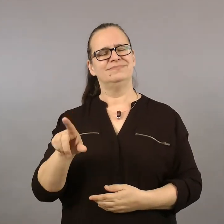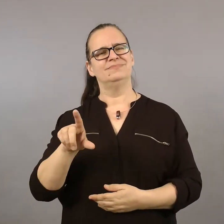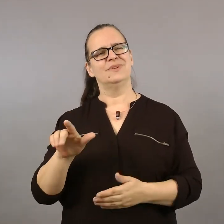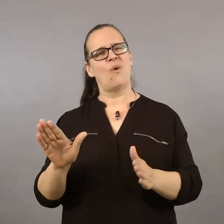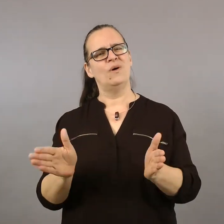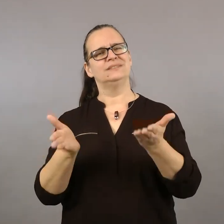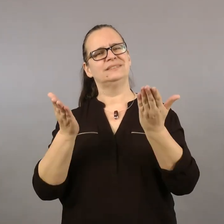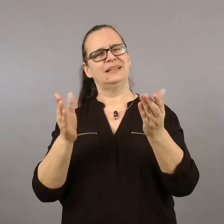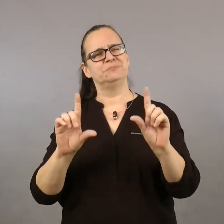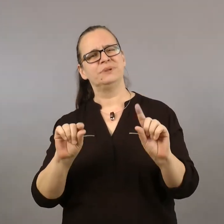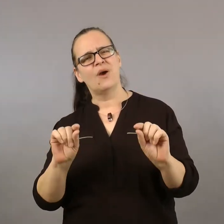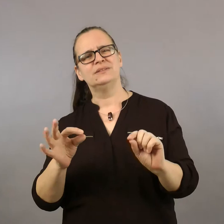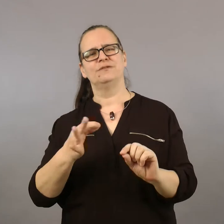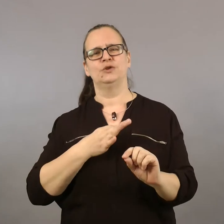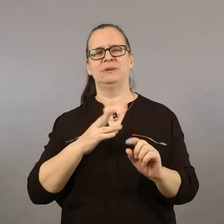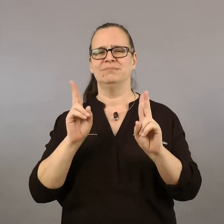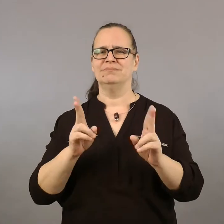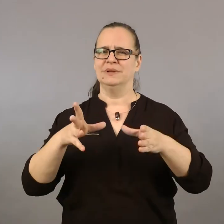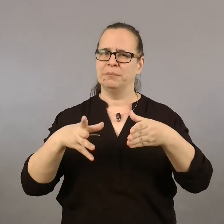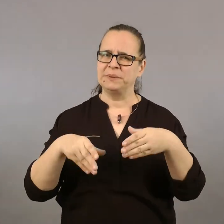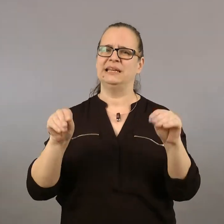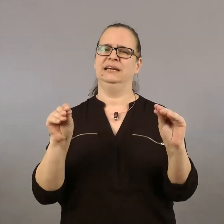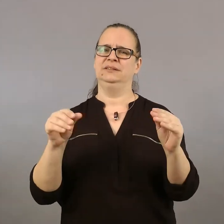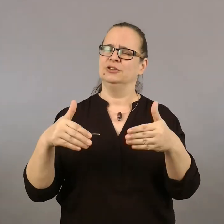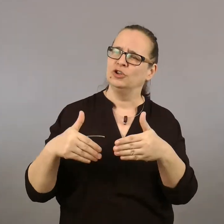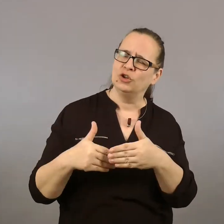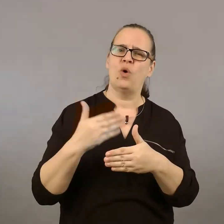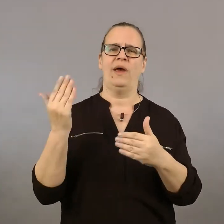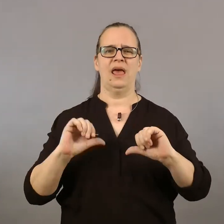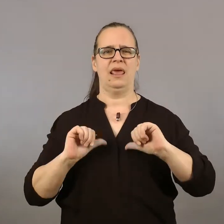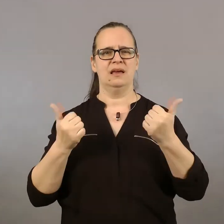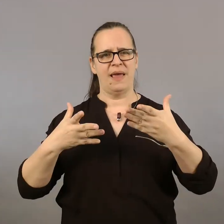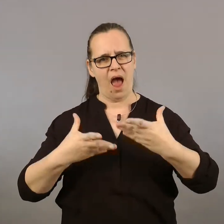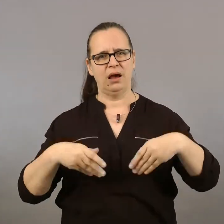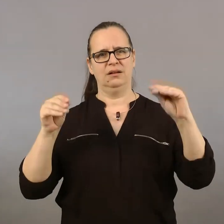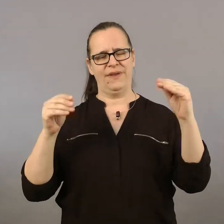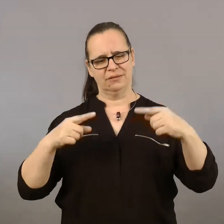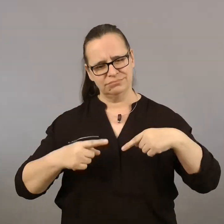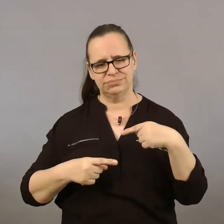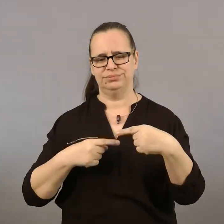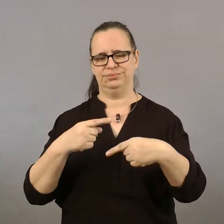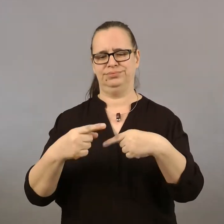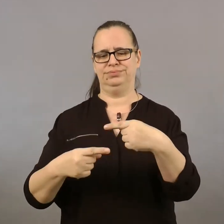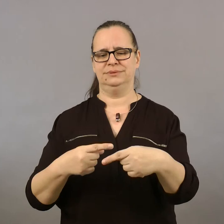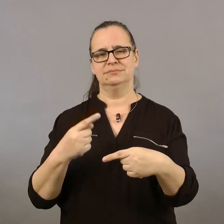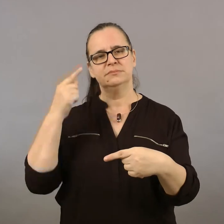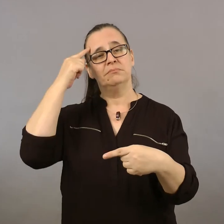Ostern bedeutet für mich Anfang und neues Leben Anfang und Entwicklung